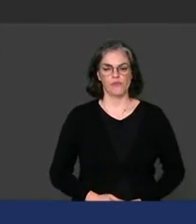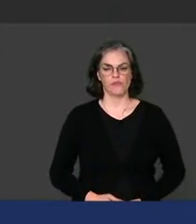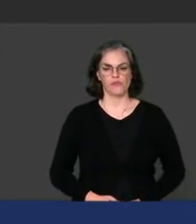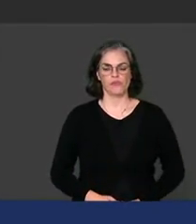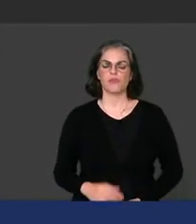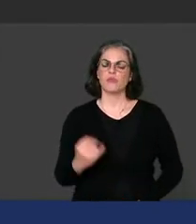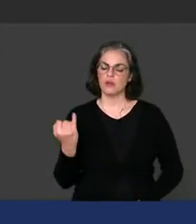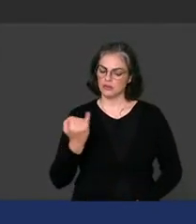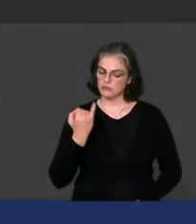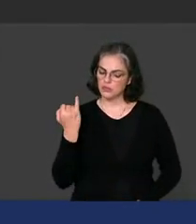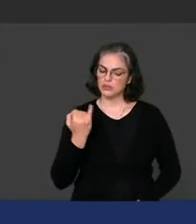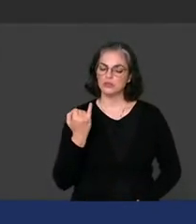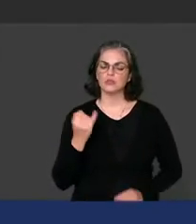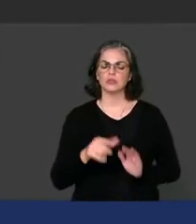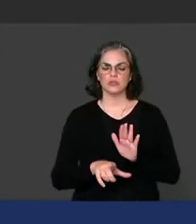PAUTA, NÓS ENTENDEMOS A IMPORTÂNCIA DA LEI PAULO